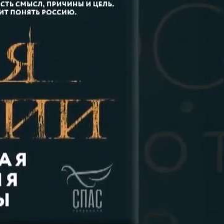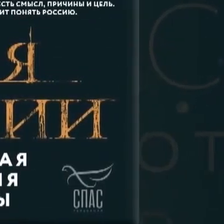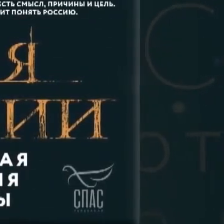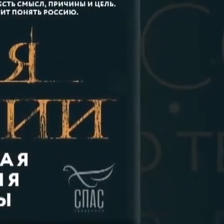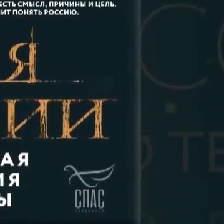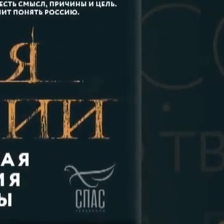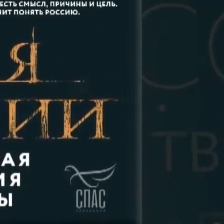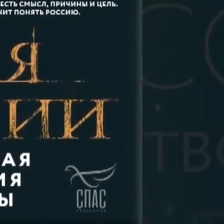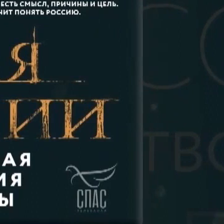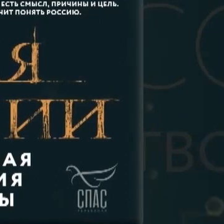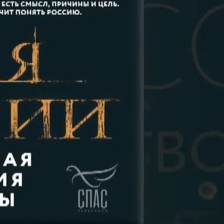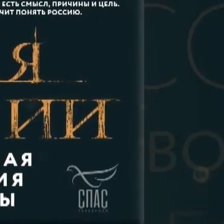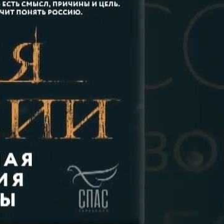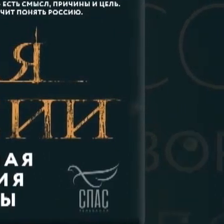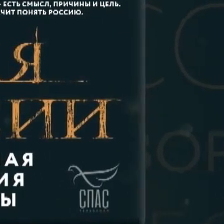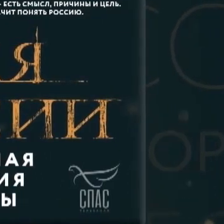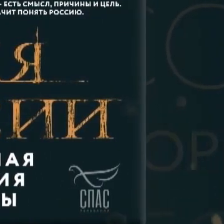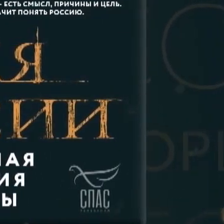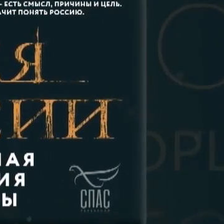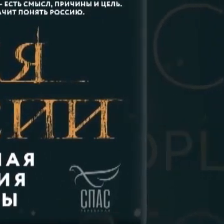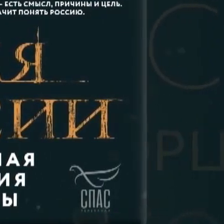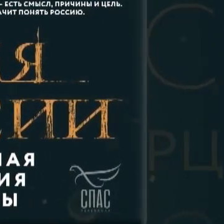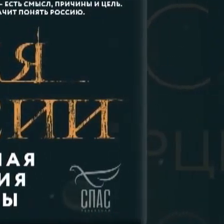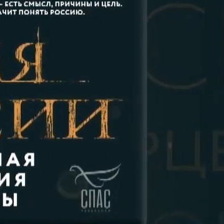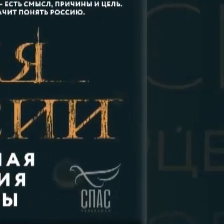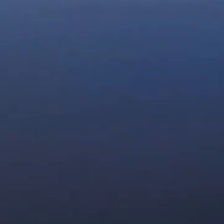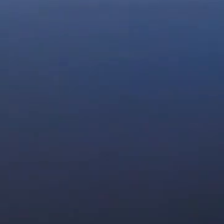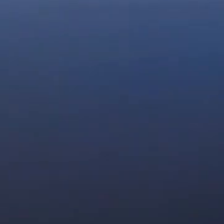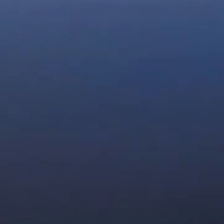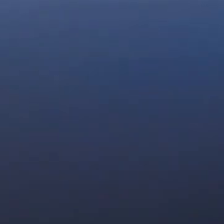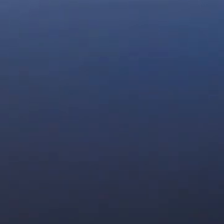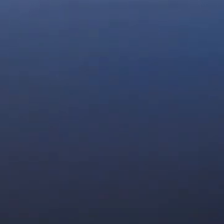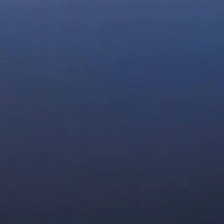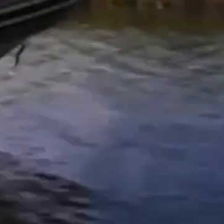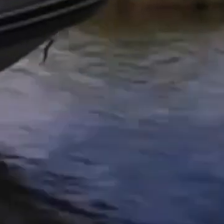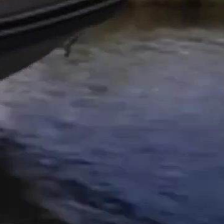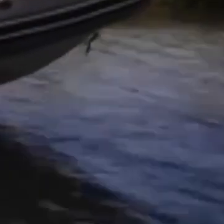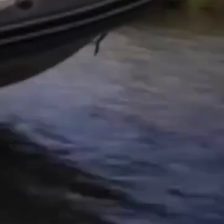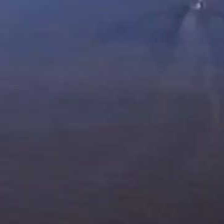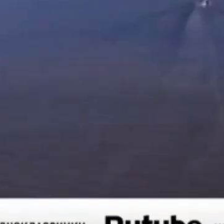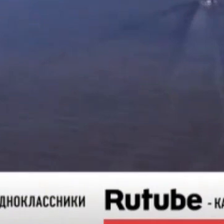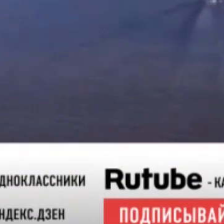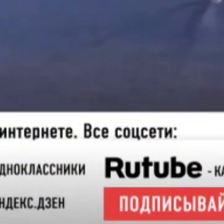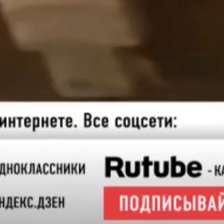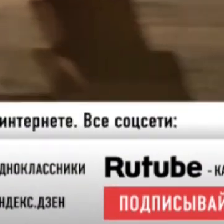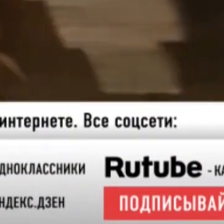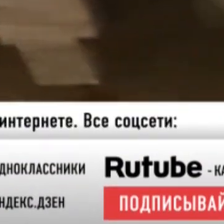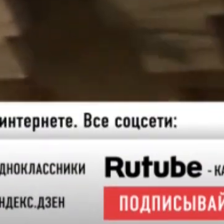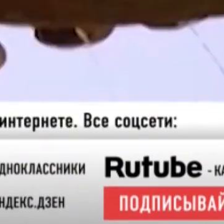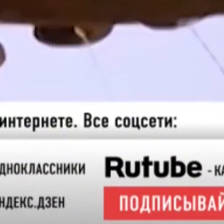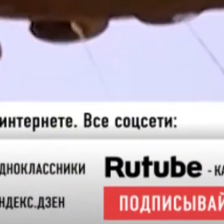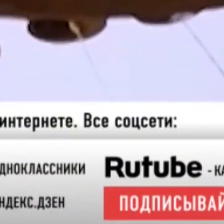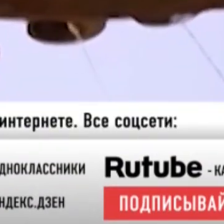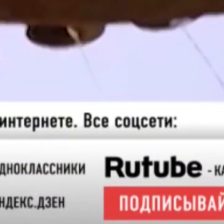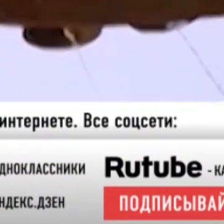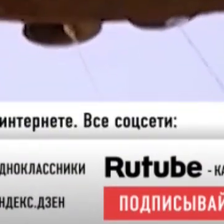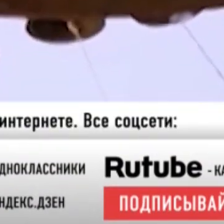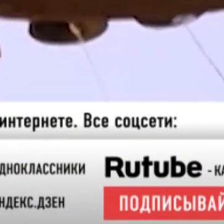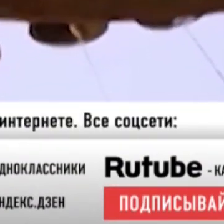России на сайте с паз-тв.ru мы увидели нашу страну мы были там где бьётся сердце России